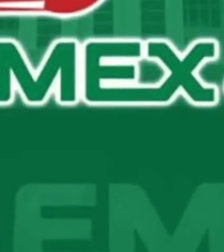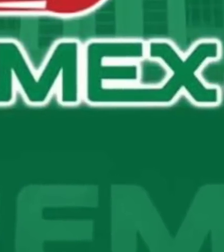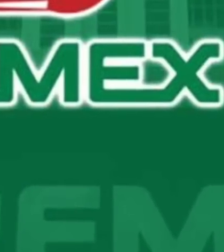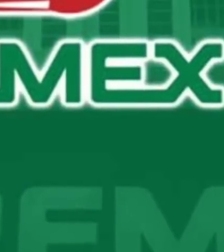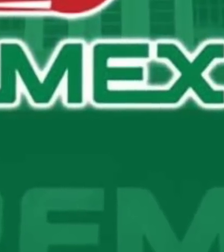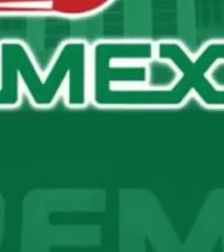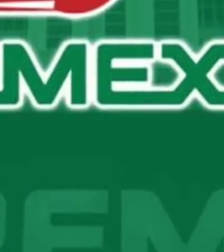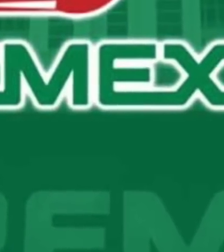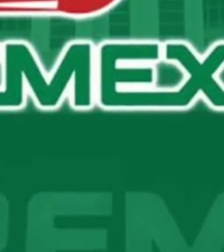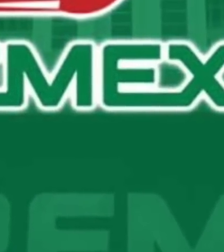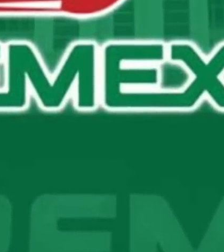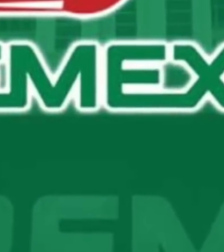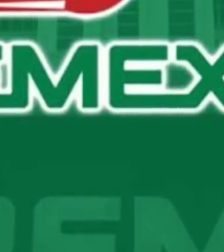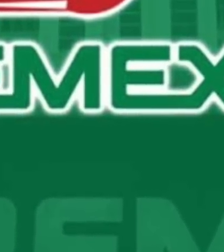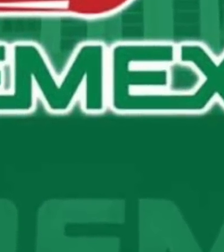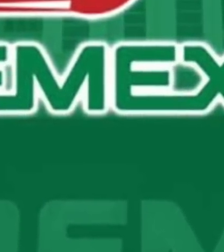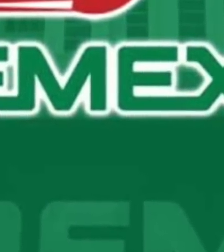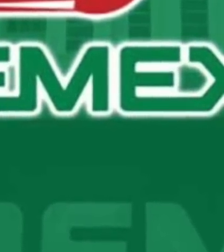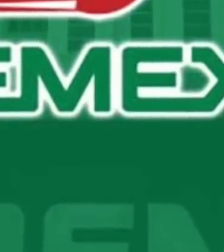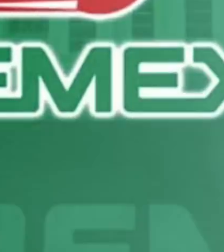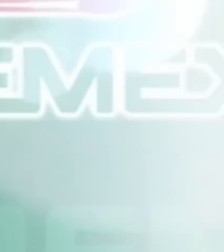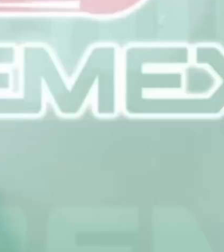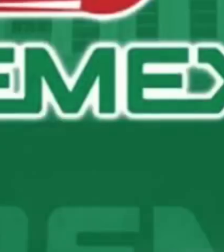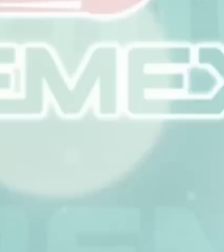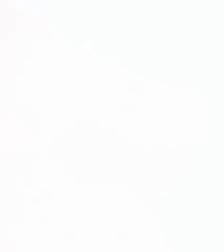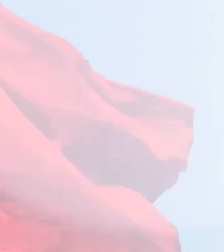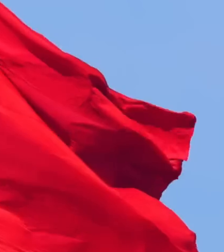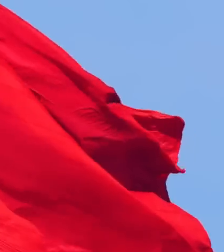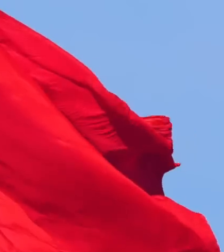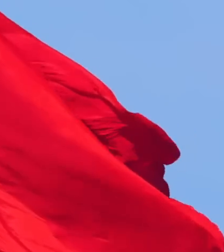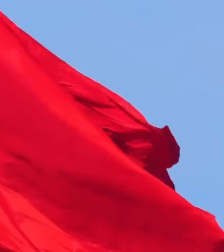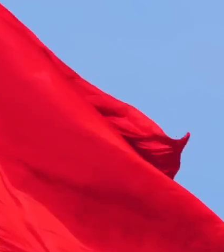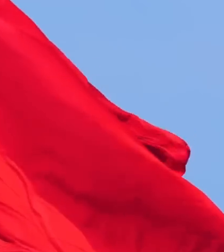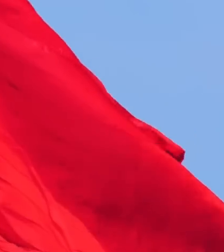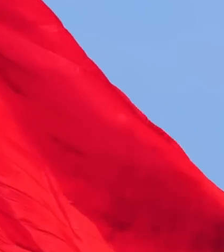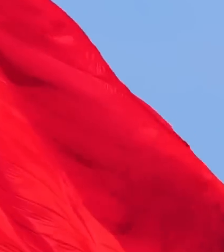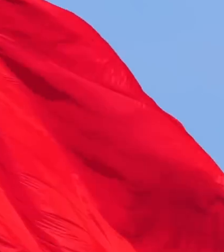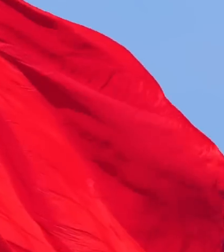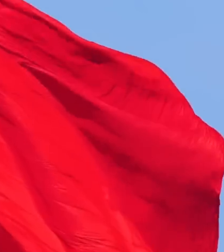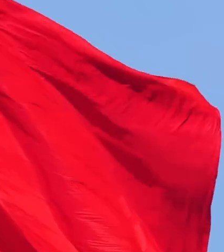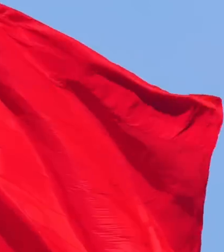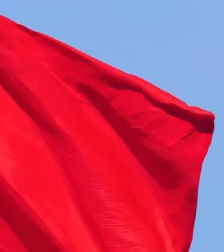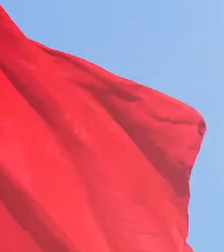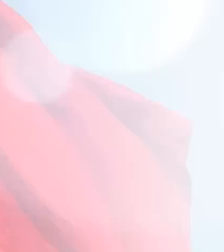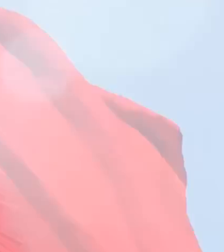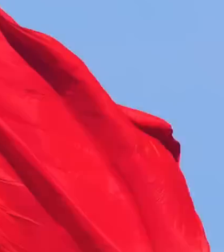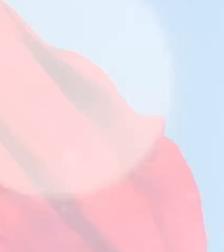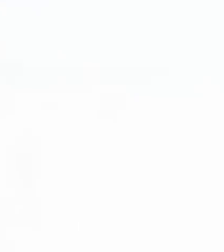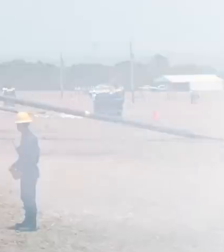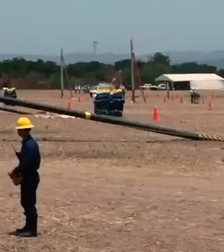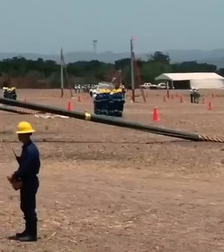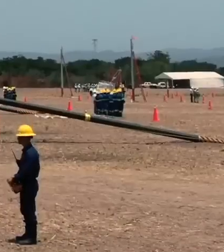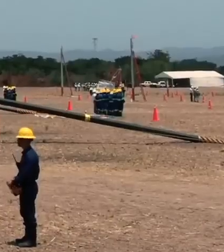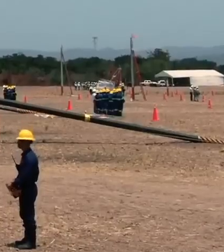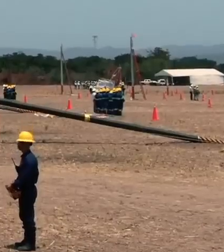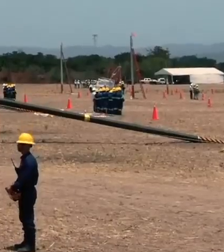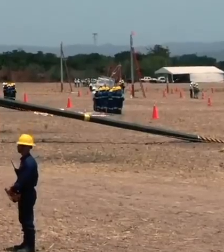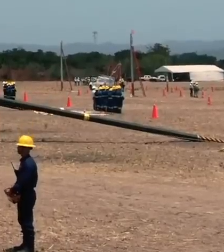petróleos mexicanos se fortalecen como empresas públicas del Estado lo que les permitirá ser más